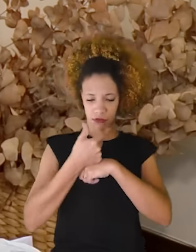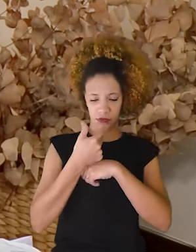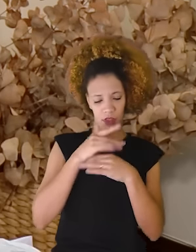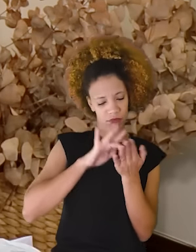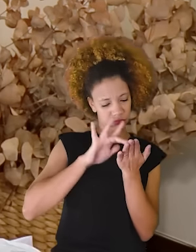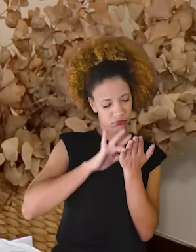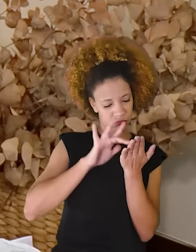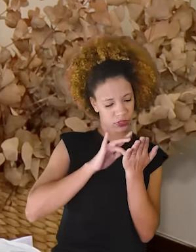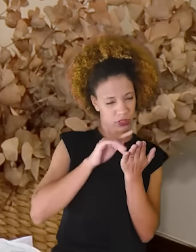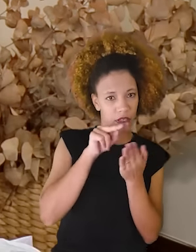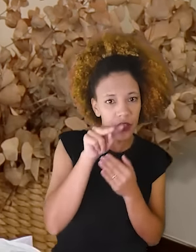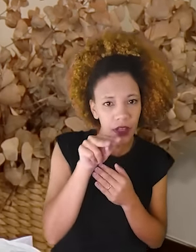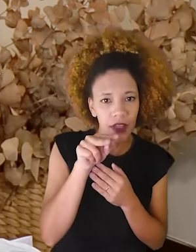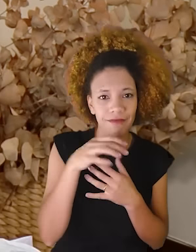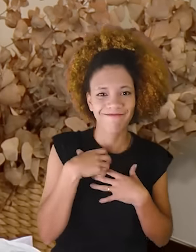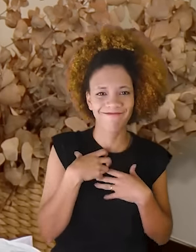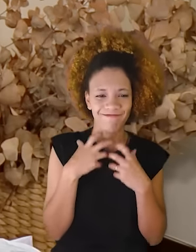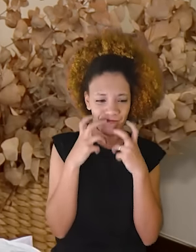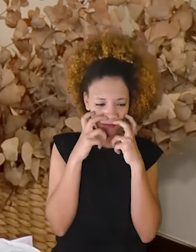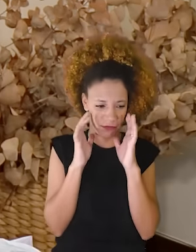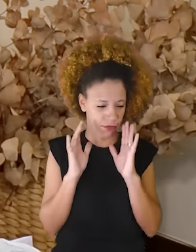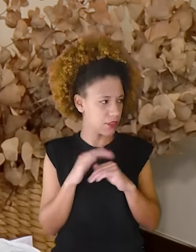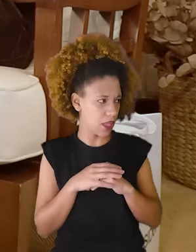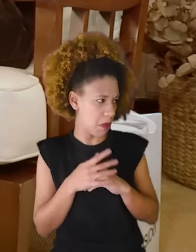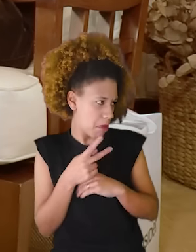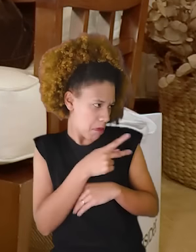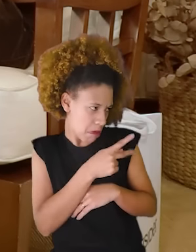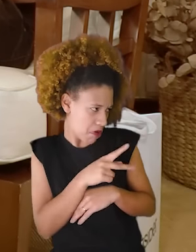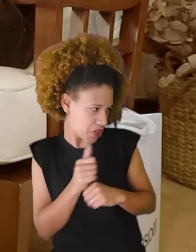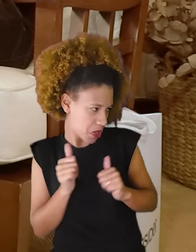olha para isso daqui ele fica mais contido isso daqui para você é de boa pô eu adoro cara adoro